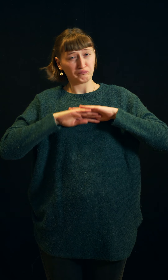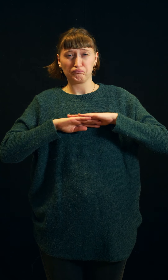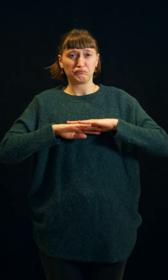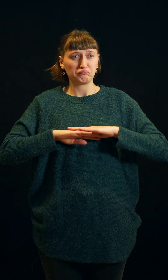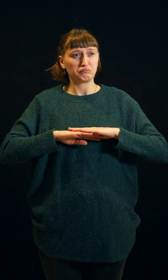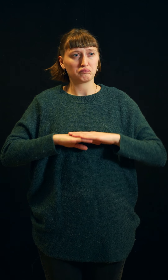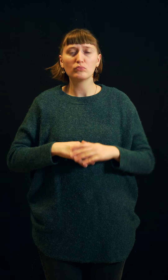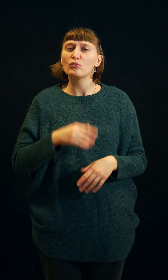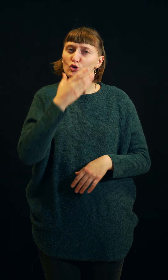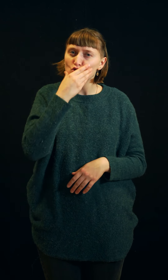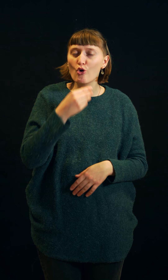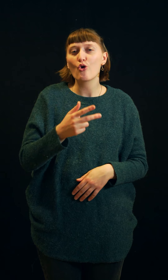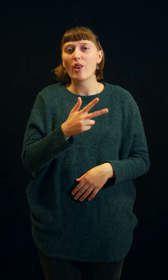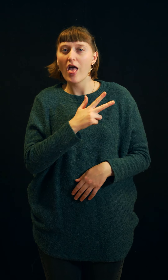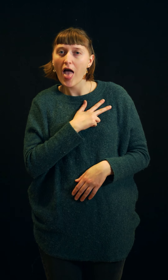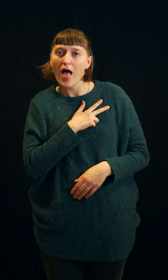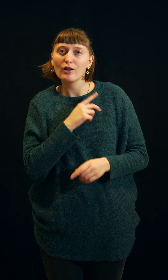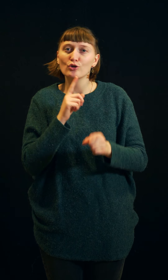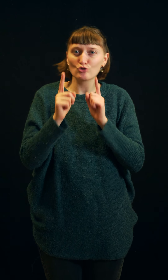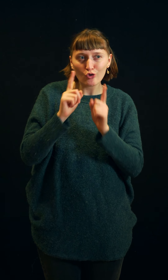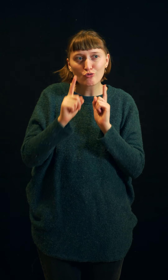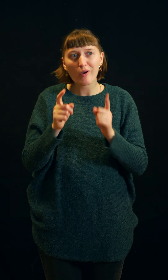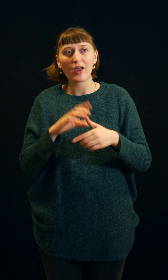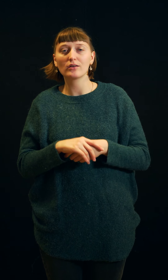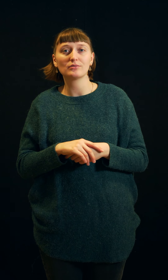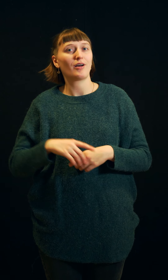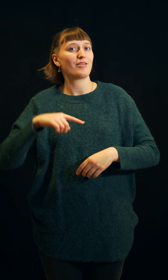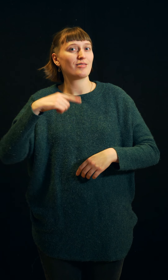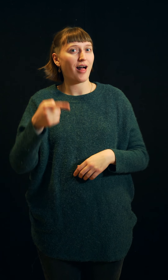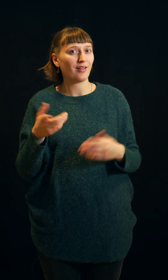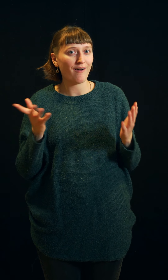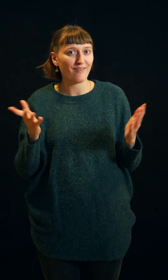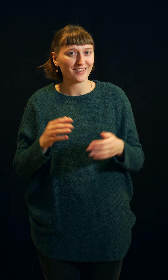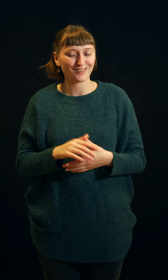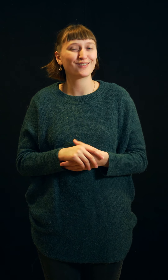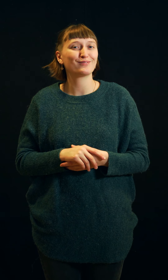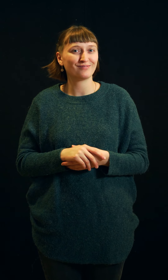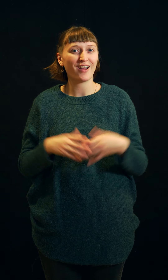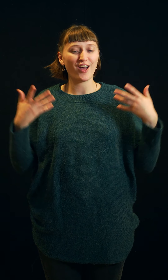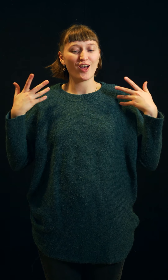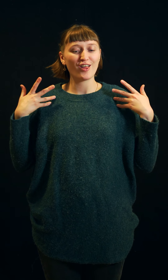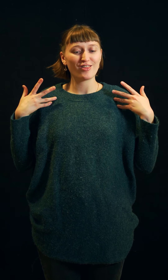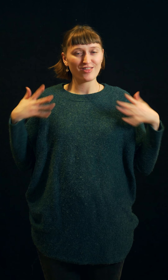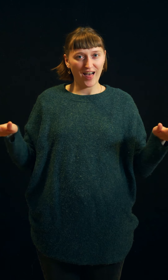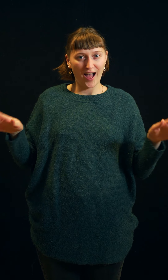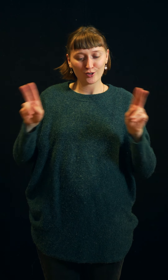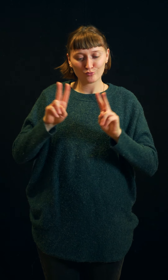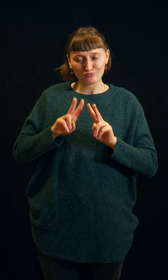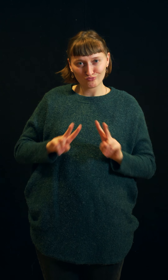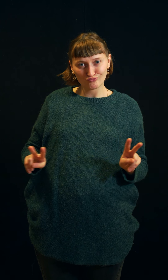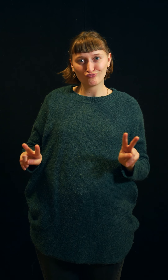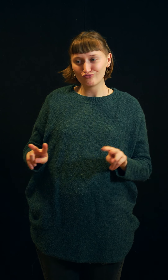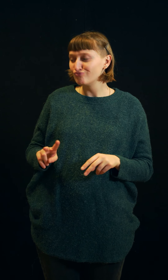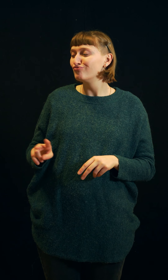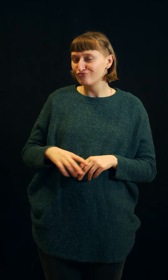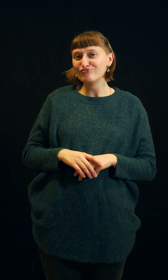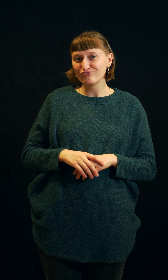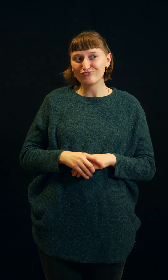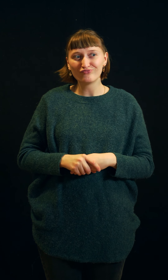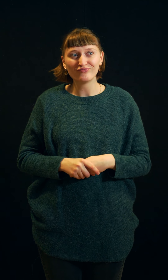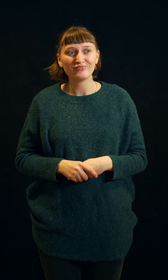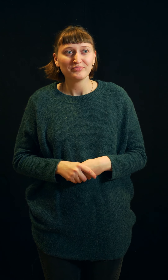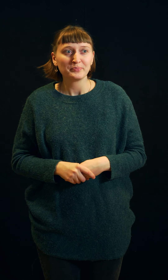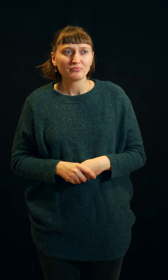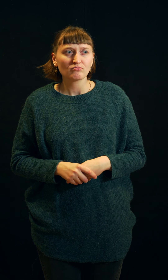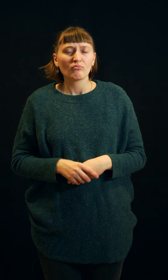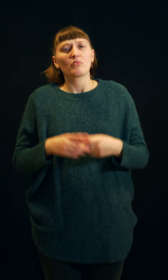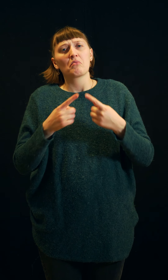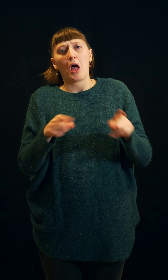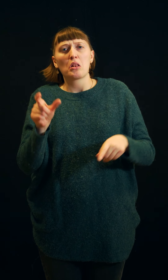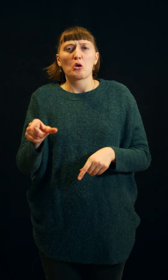Viele Pfännchen und einige ehrliche Gespräche später, sind wir beide dann nackt am Chillen.